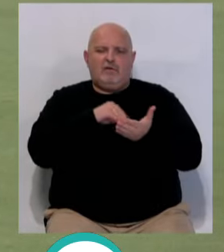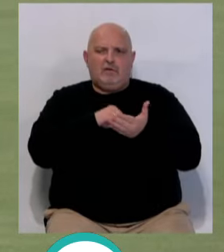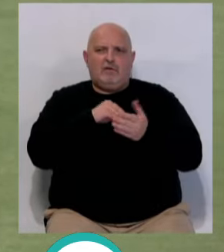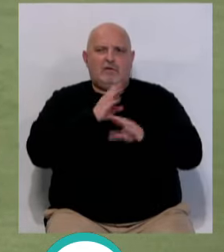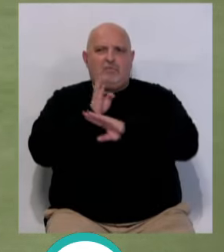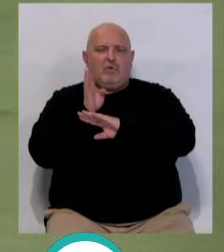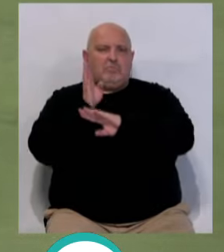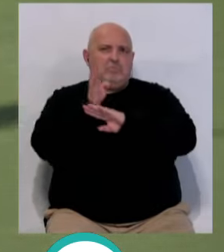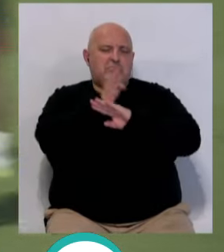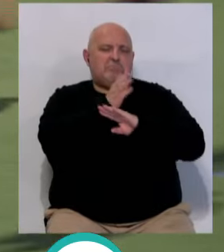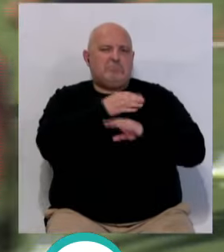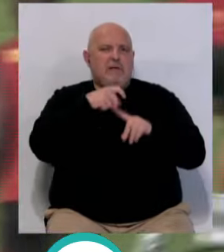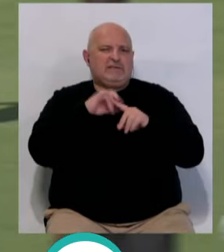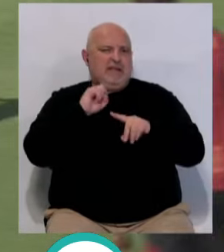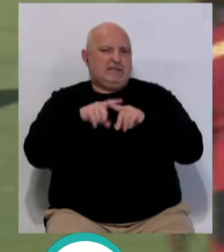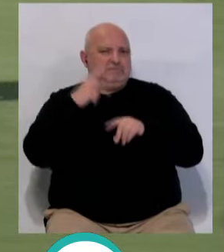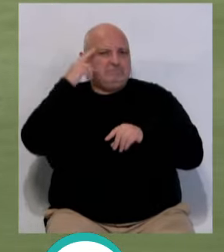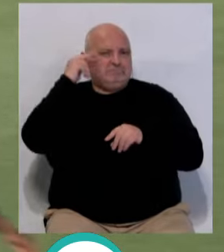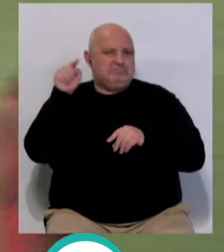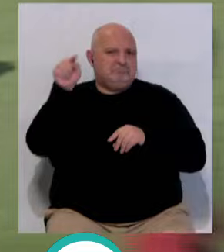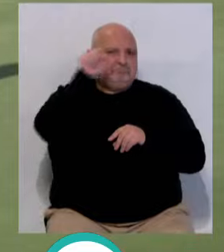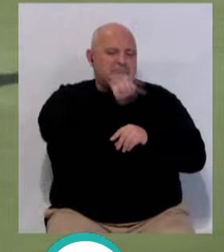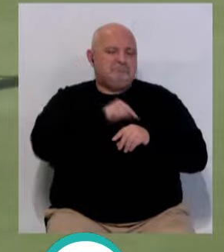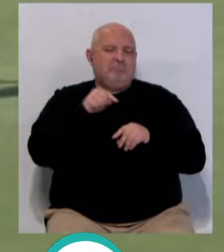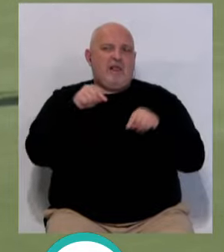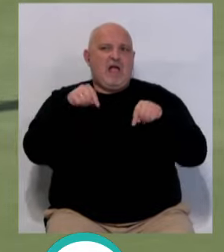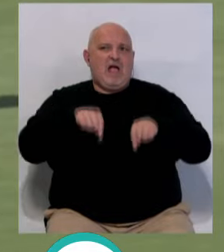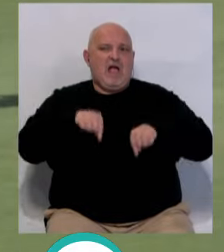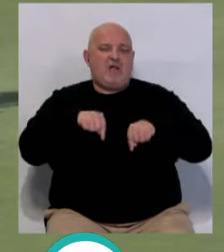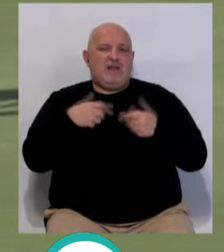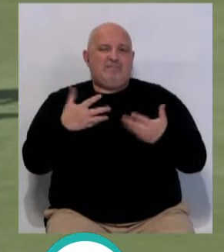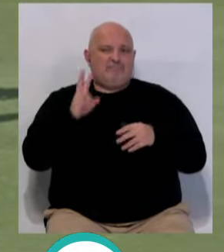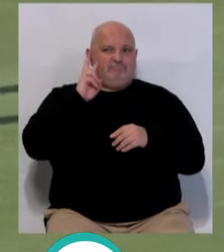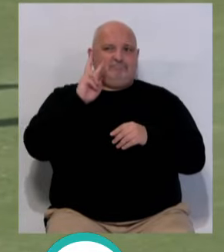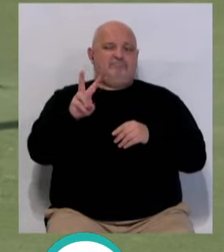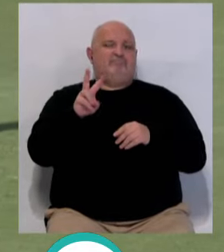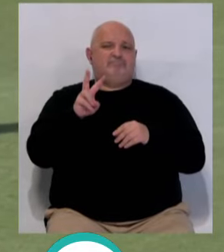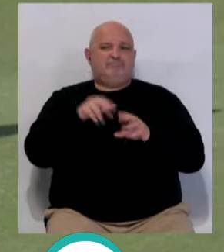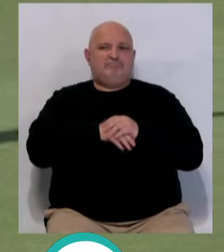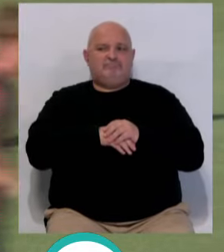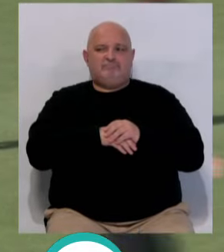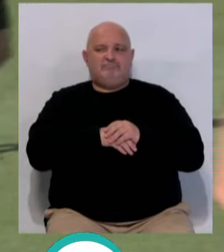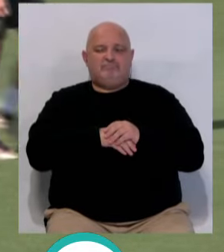ya hizo un poco menos ya se fue al extranjero Y ahora ahora la verdad es que está gafado con el